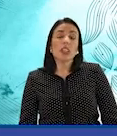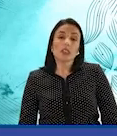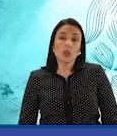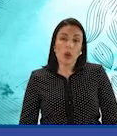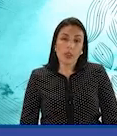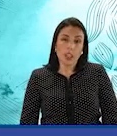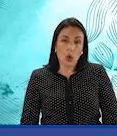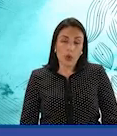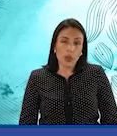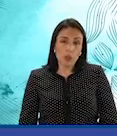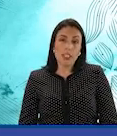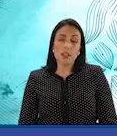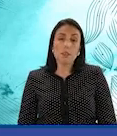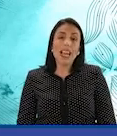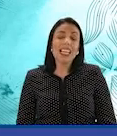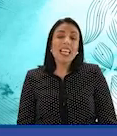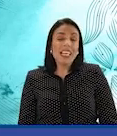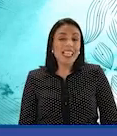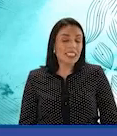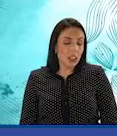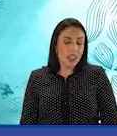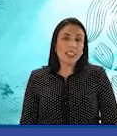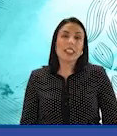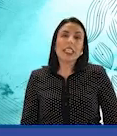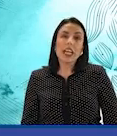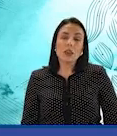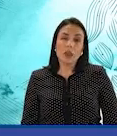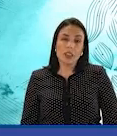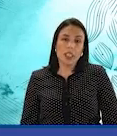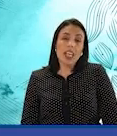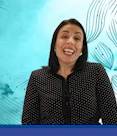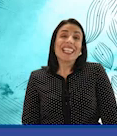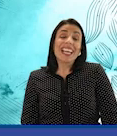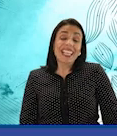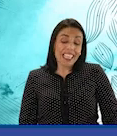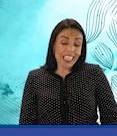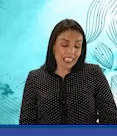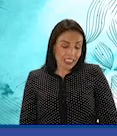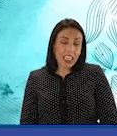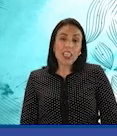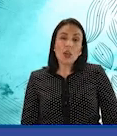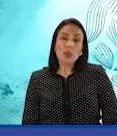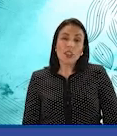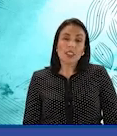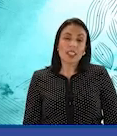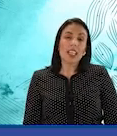109 del Código Municipal y establece claramente que quien tiene la potestad